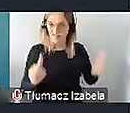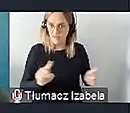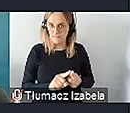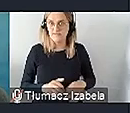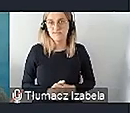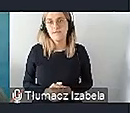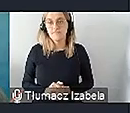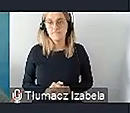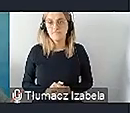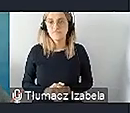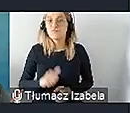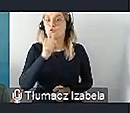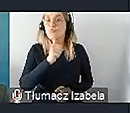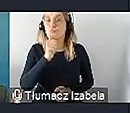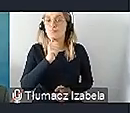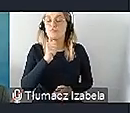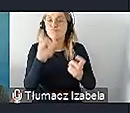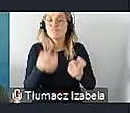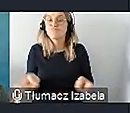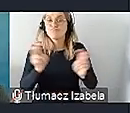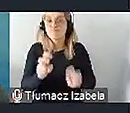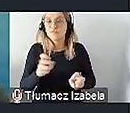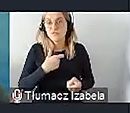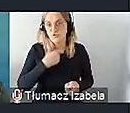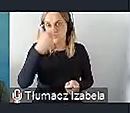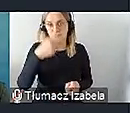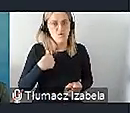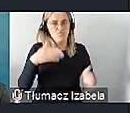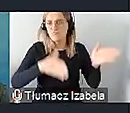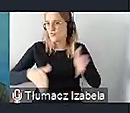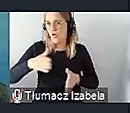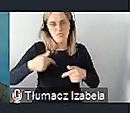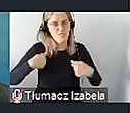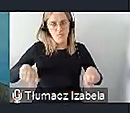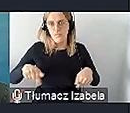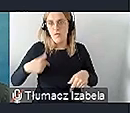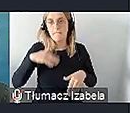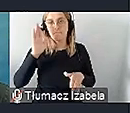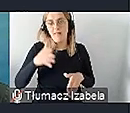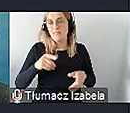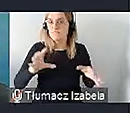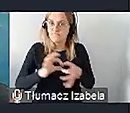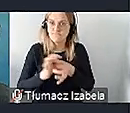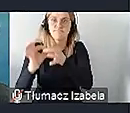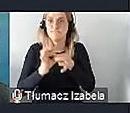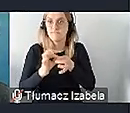Spróbujmy narysować żyrafę. Ja nie szykowałem się do tego wcześniej, będę pracował na żywo.